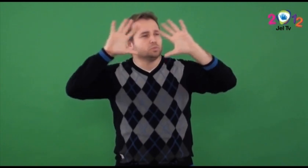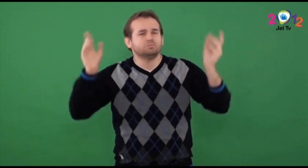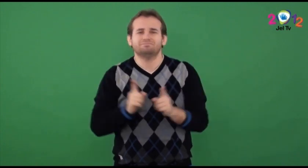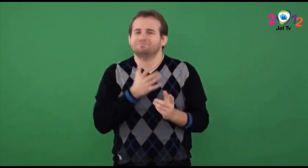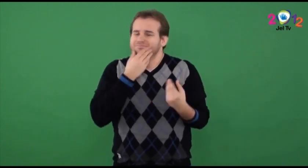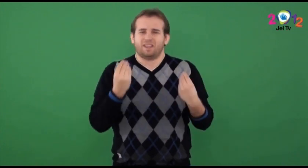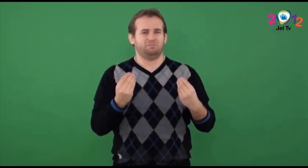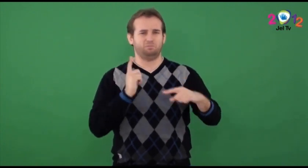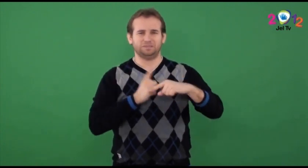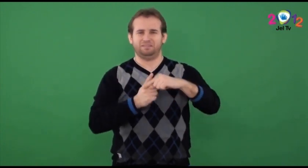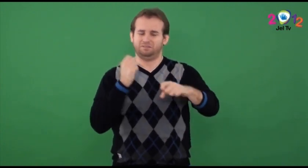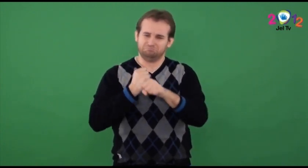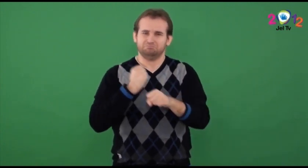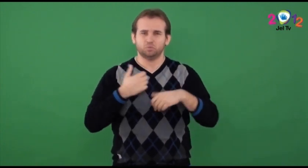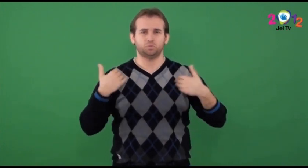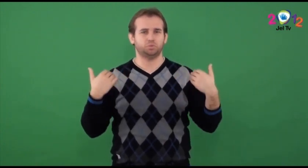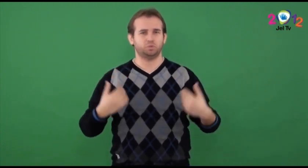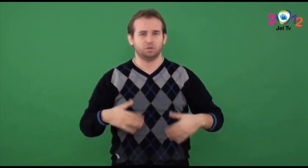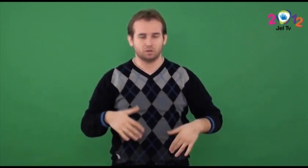Összességében nagyon pozitív ez nekünk, hatalmas szívvel dolgozunk.